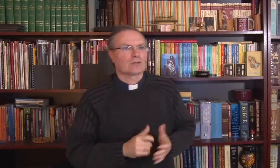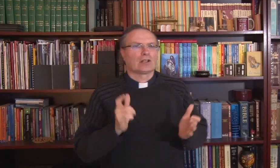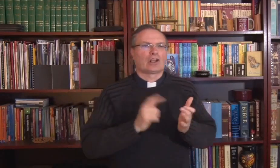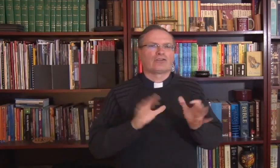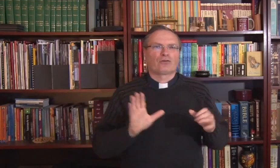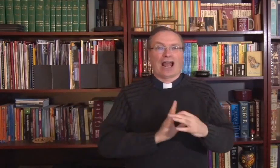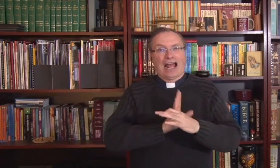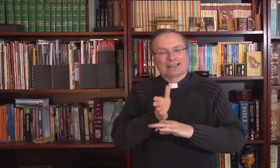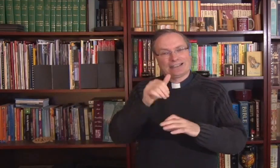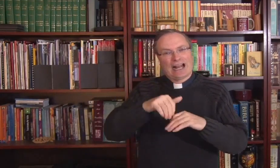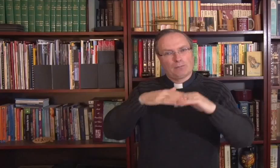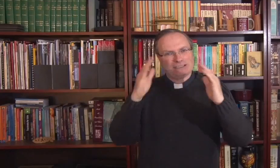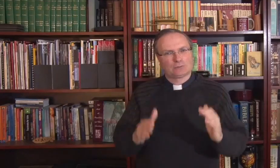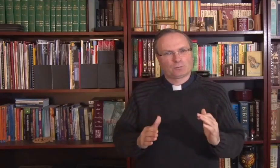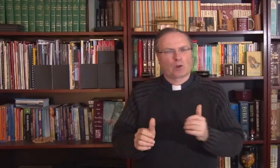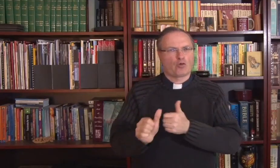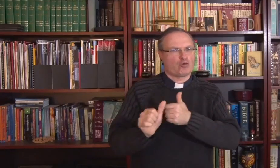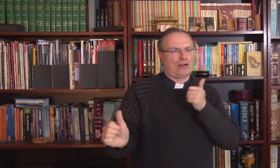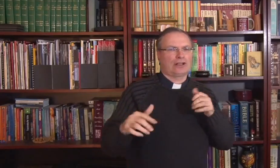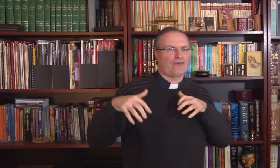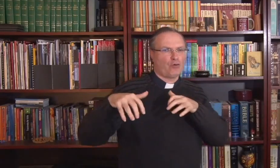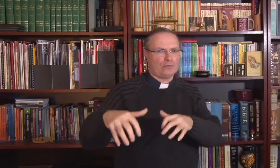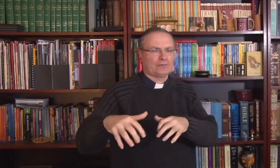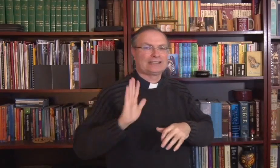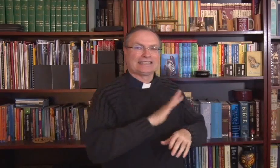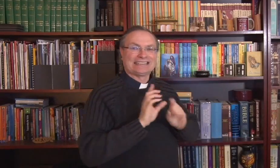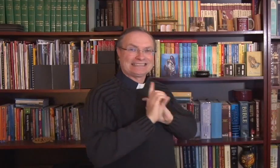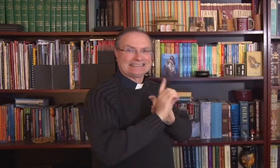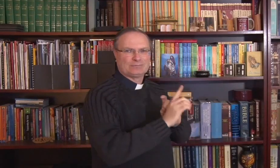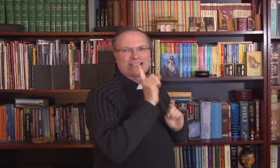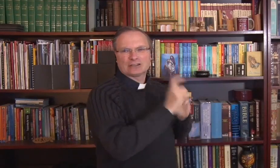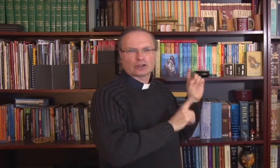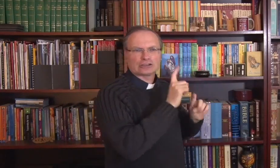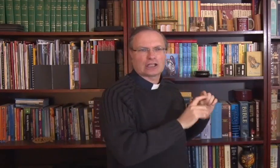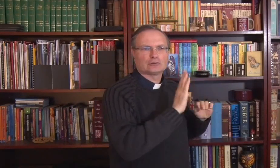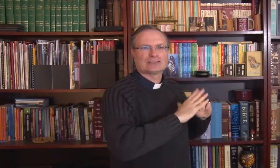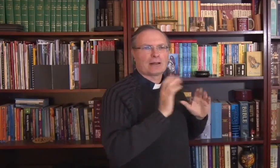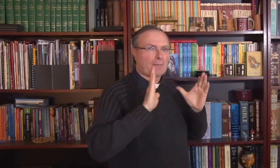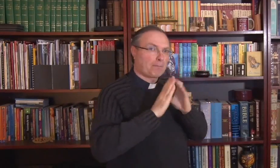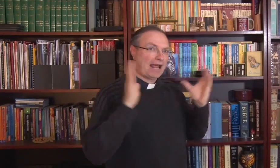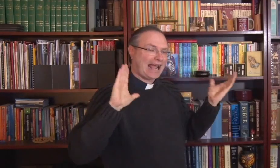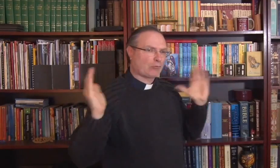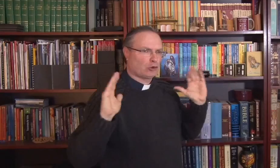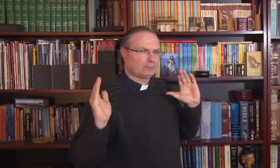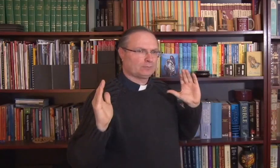Lorsqu’il fut entré dans la maison, loin de la foule, ses disciples l’interrogèrent sur cette parabole.